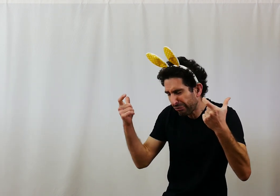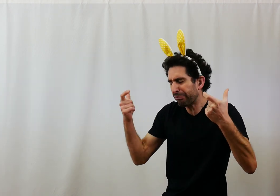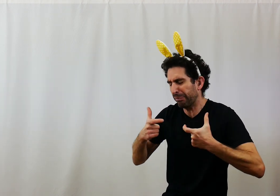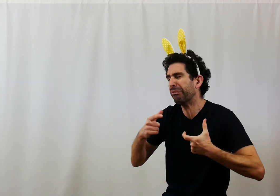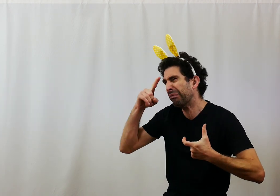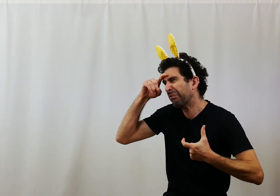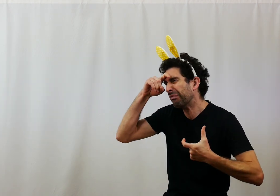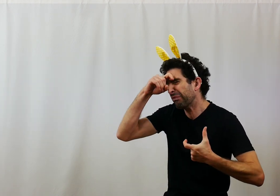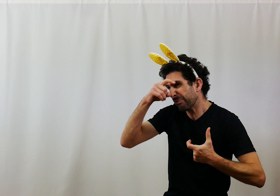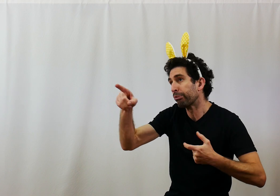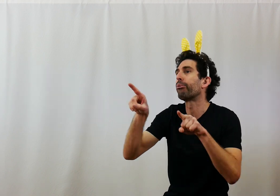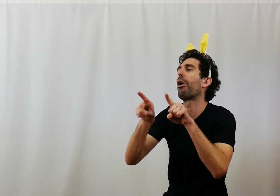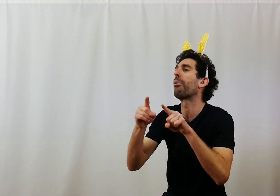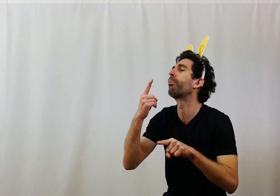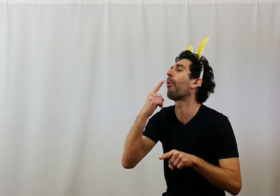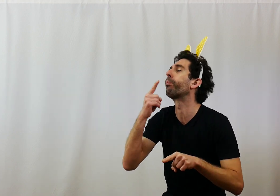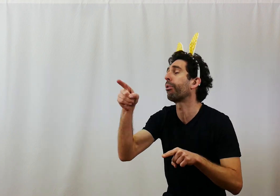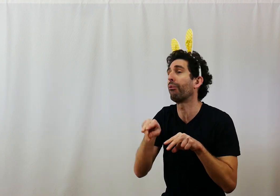C'est difficile de se contrôler, comme toi avec les bonbons.